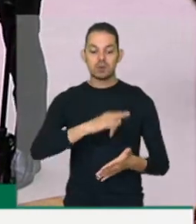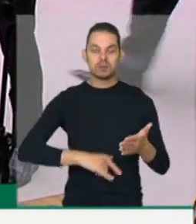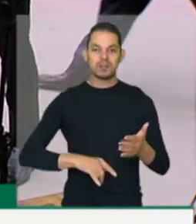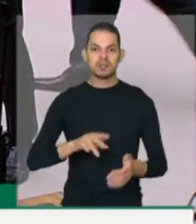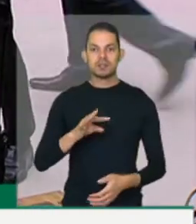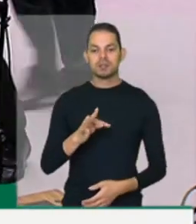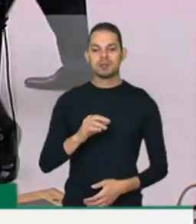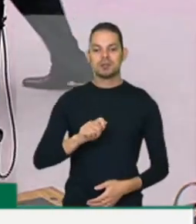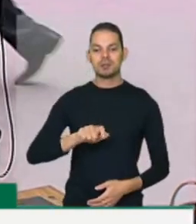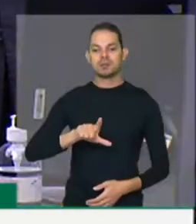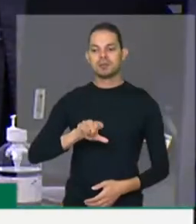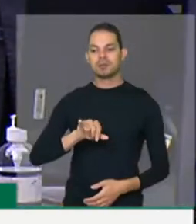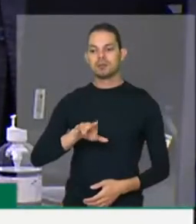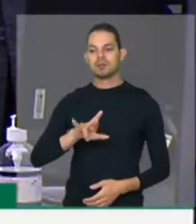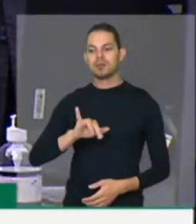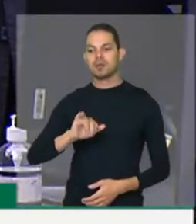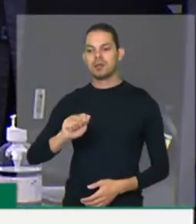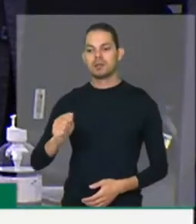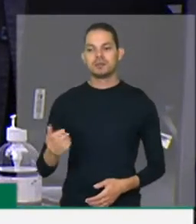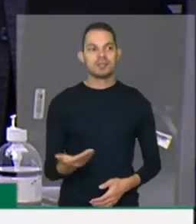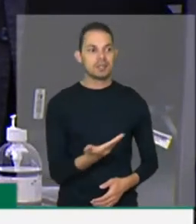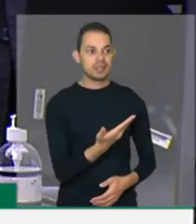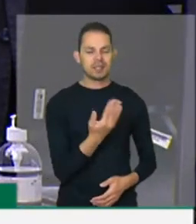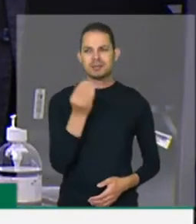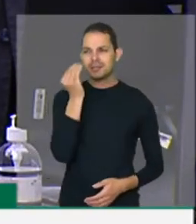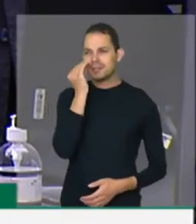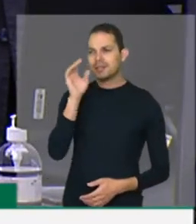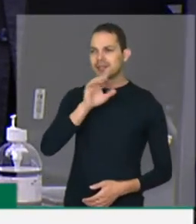TALÍRIA PETRONI. -- [DEPUTADA]: OBRIGADA PRESIDENTE VOU TENTAR SER RÁPIDA E OBJETIVA. O QUE